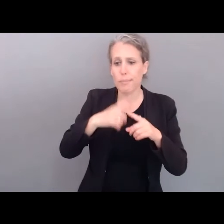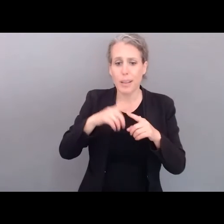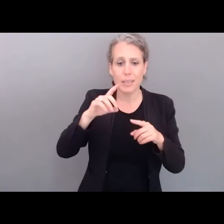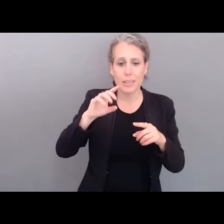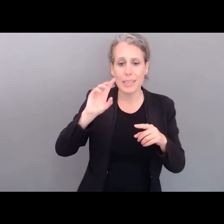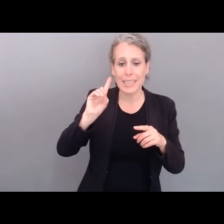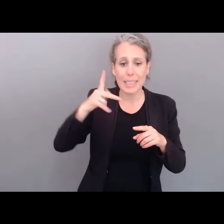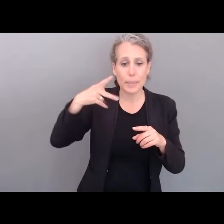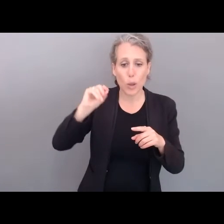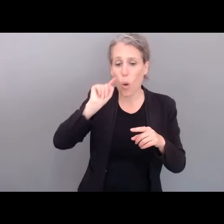Mejorará la promoción basada en la evidencia con el gobierno y también compartirá información con otros